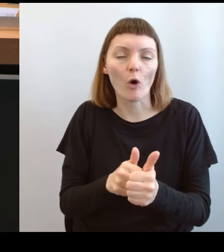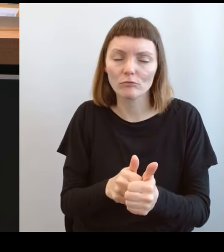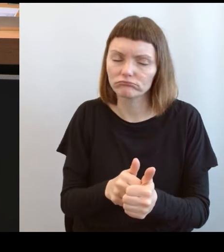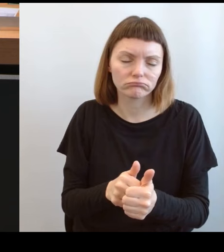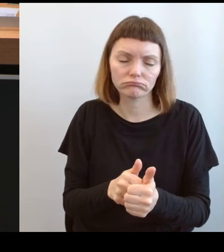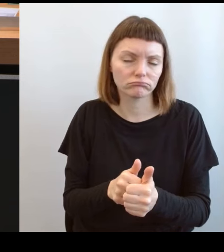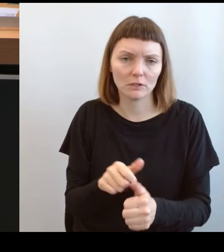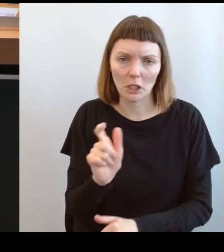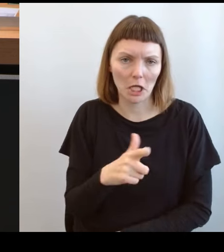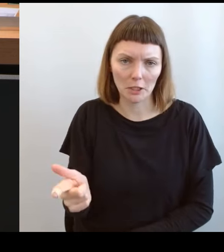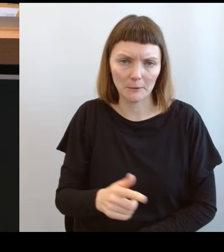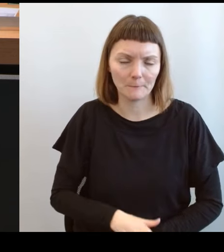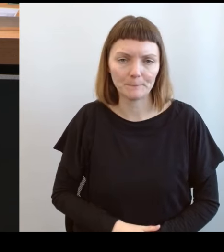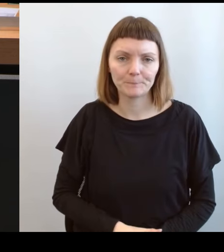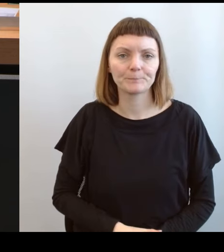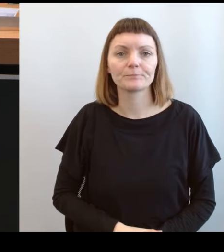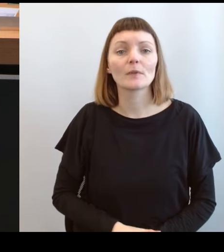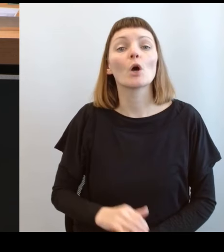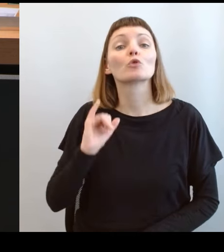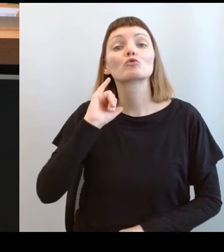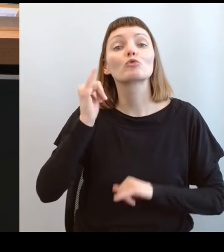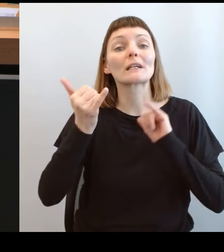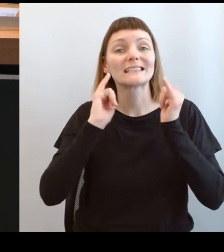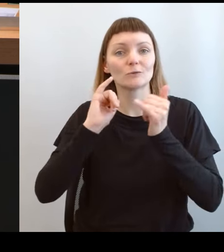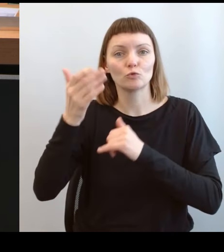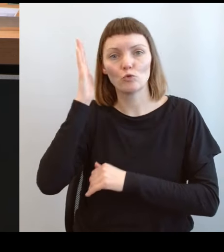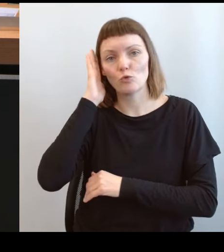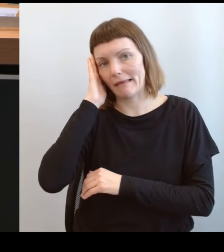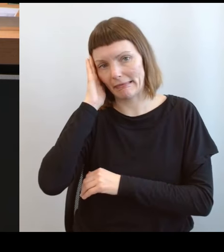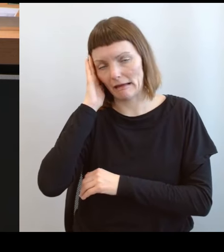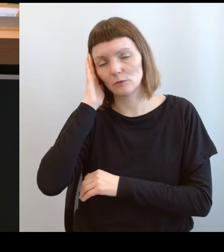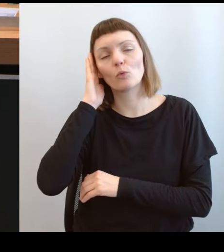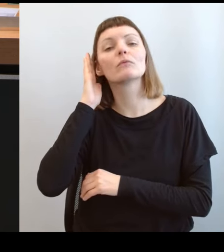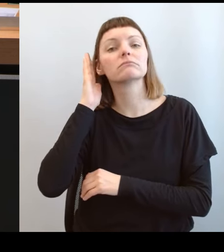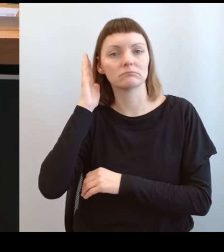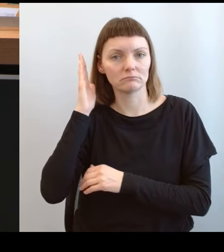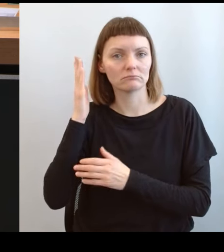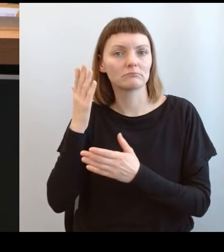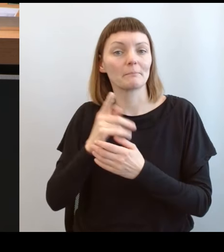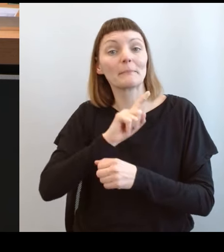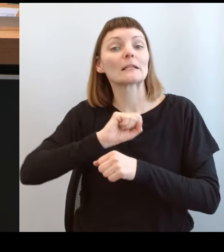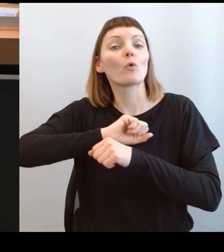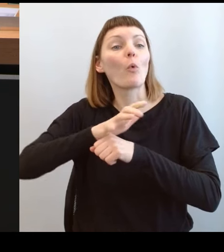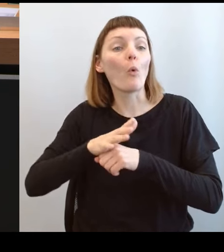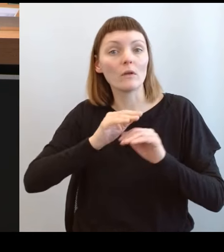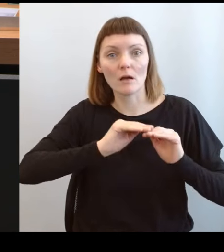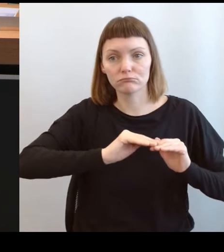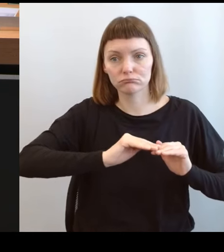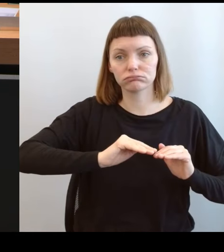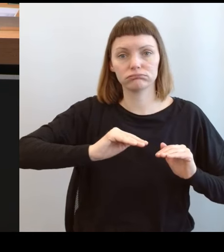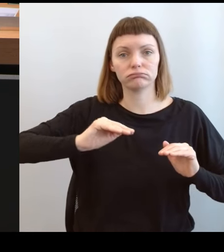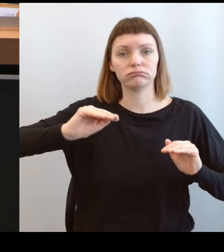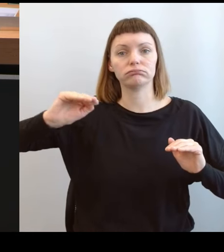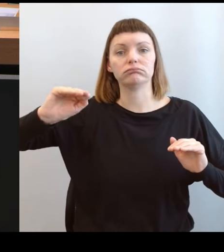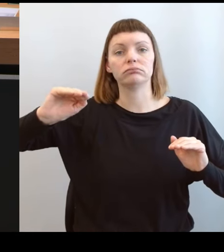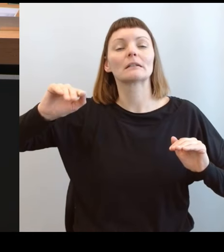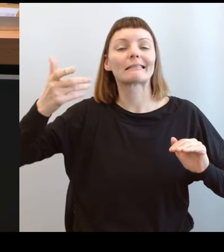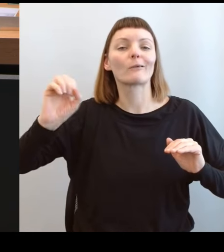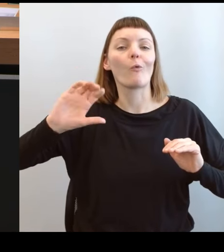Einführung der bis zur Corona Krise weiterhin stetig zu. Berlin steht inzwischen im Hinblick auf die Anzahl der Übernachtungen